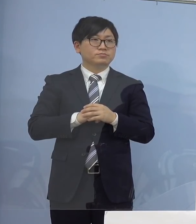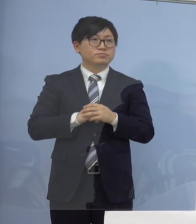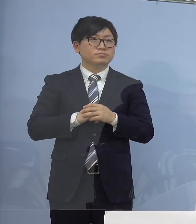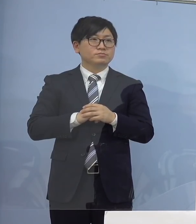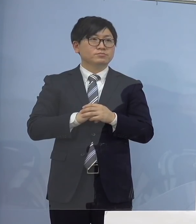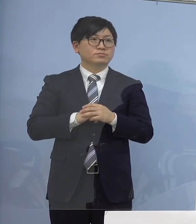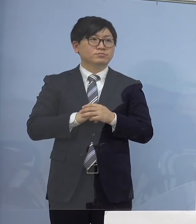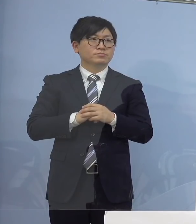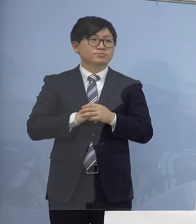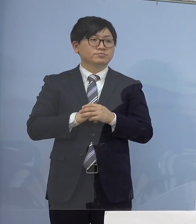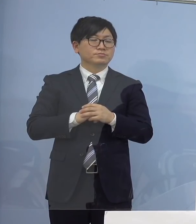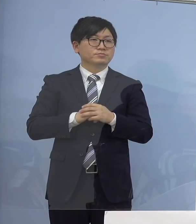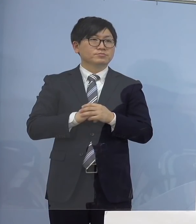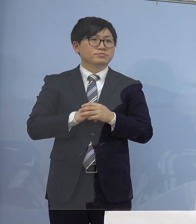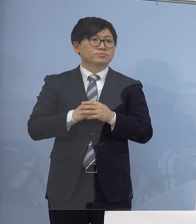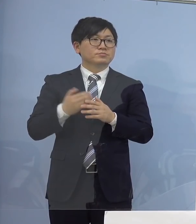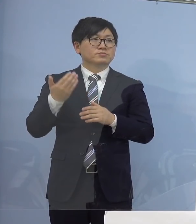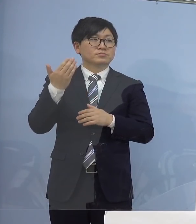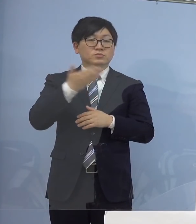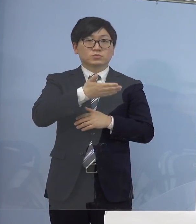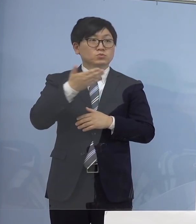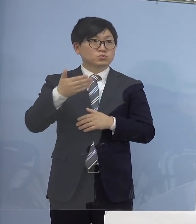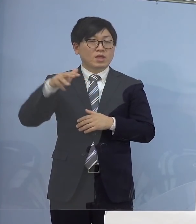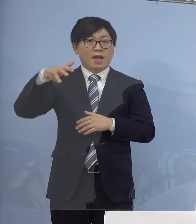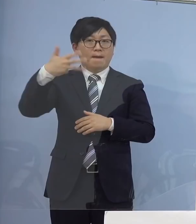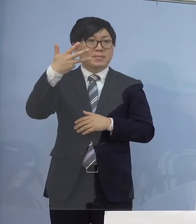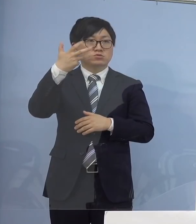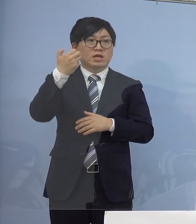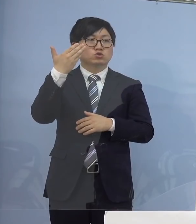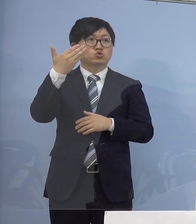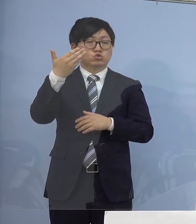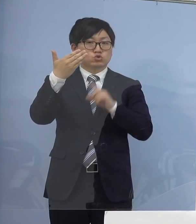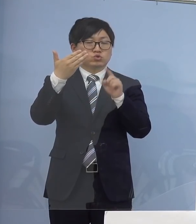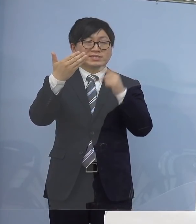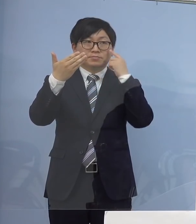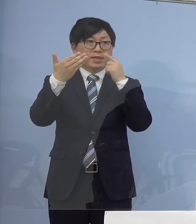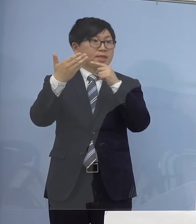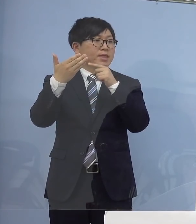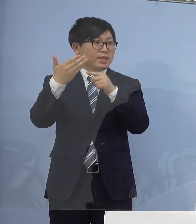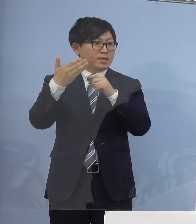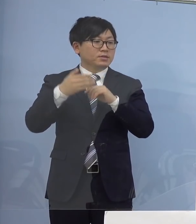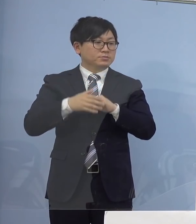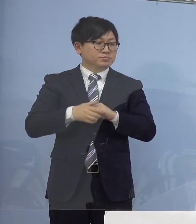続いて889例目でございます